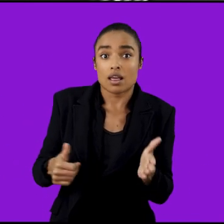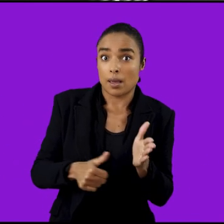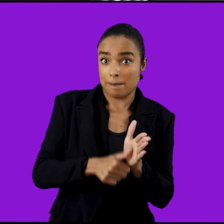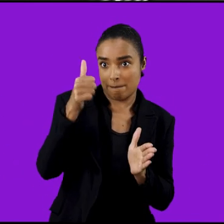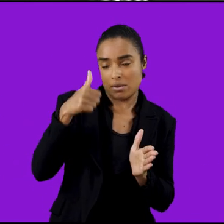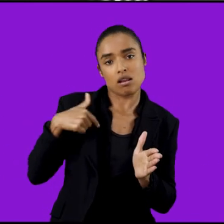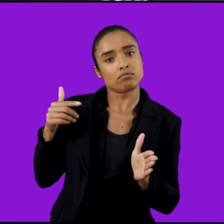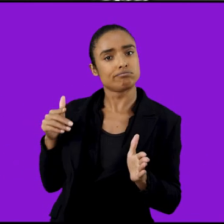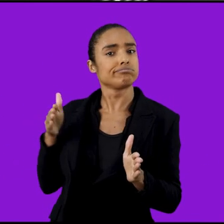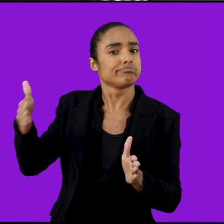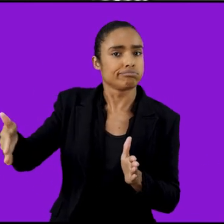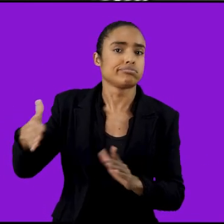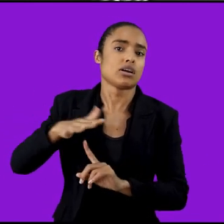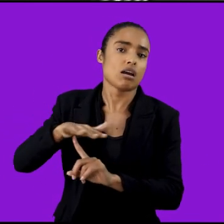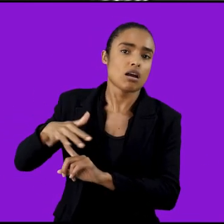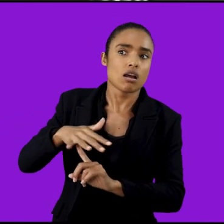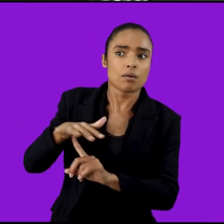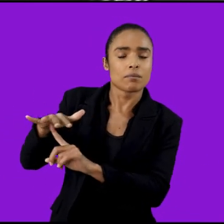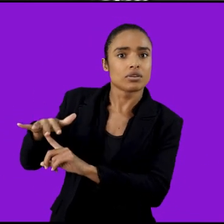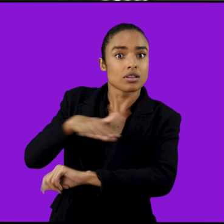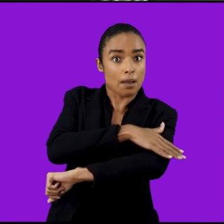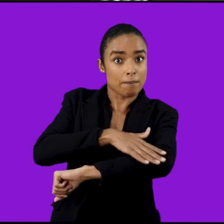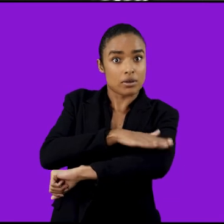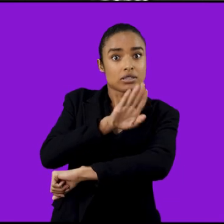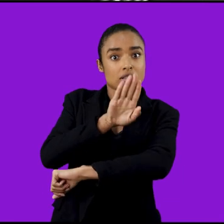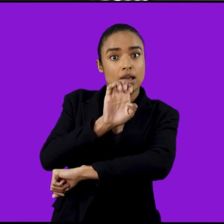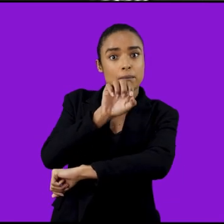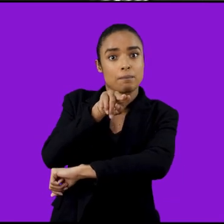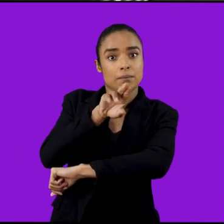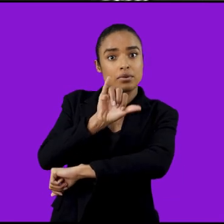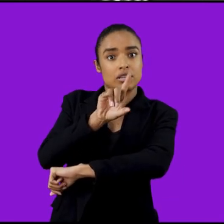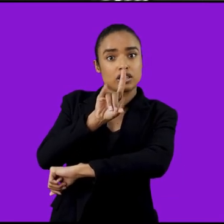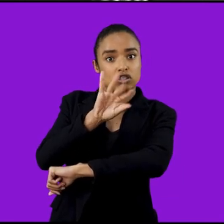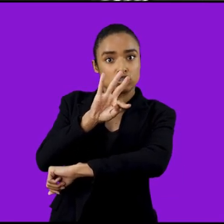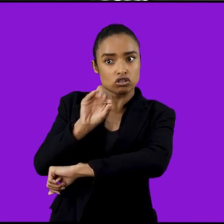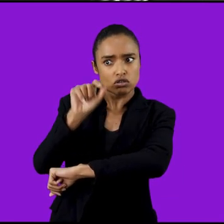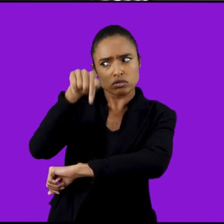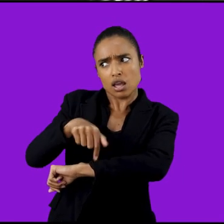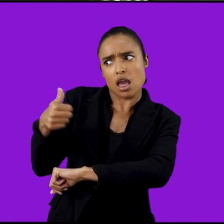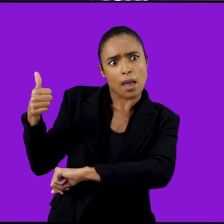fui na feira foi na Benedito Calisto. A Benedito Calisto foi a primeira edição?